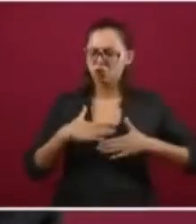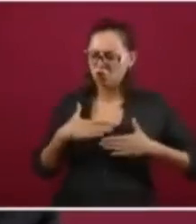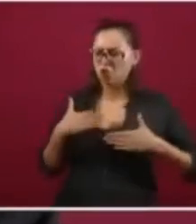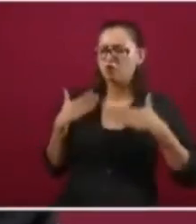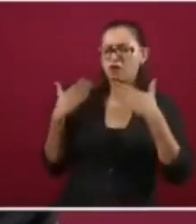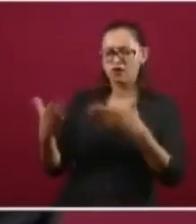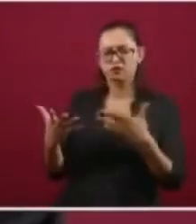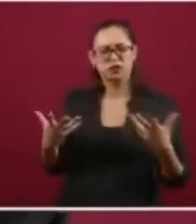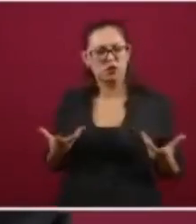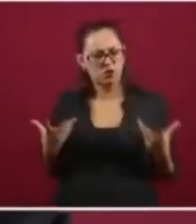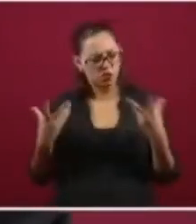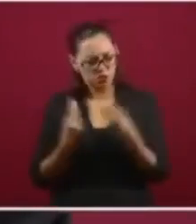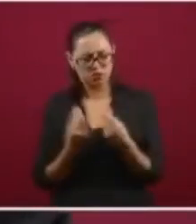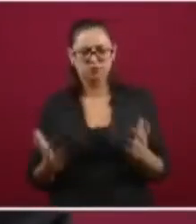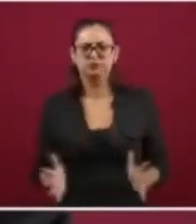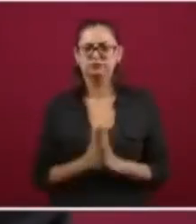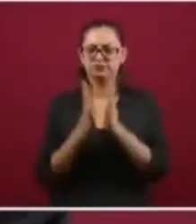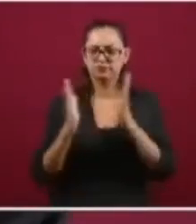nos están ayudando, hay cooperación.